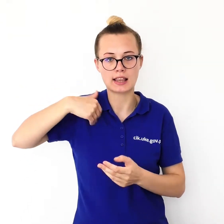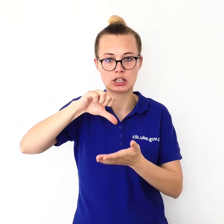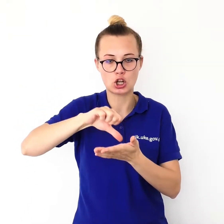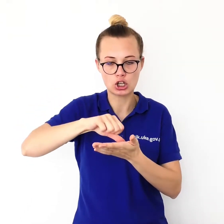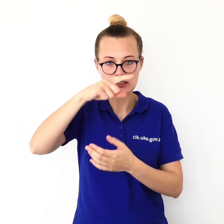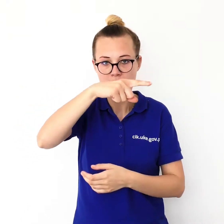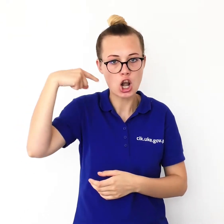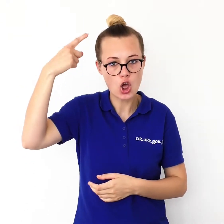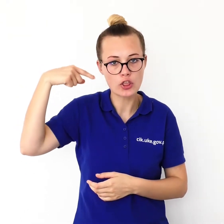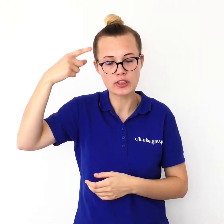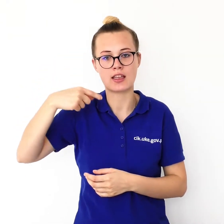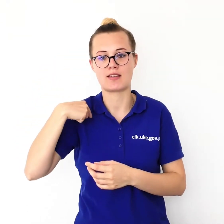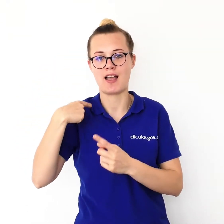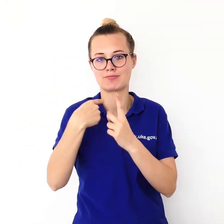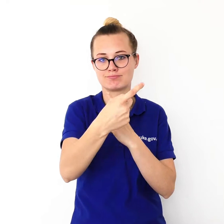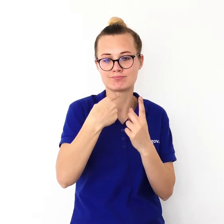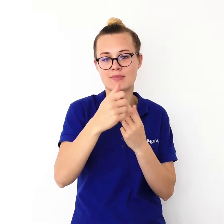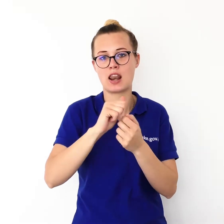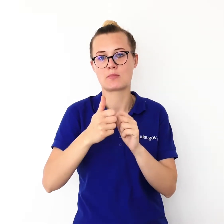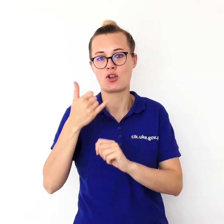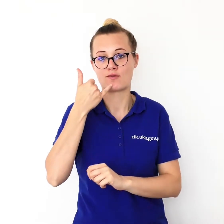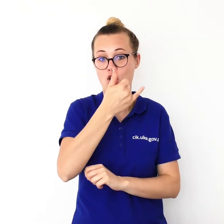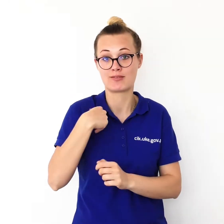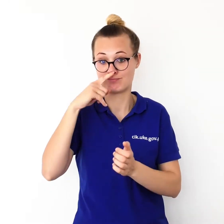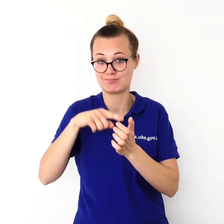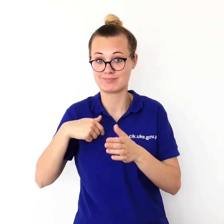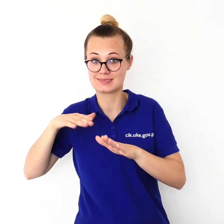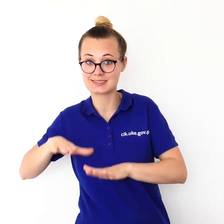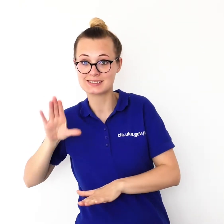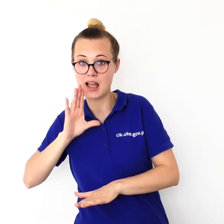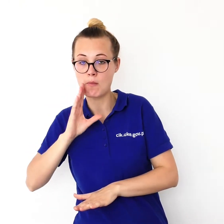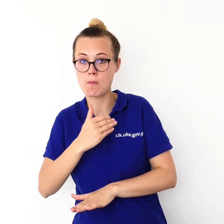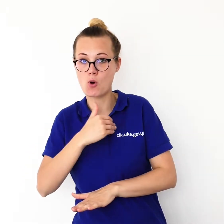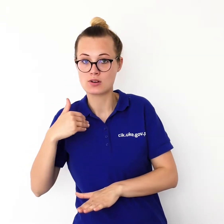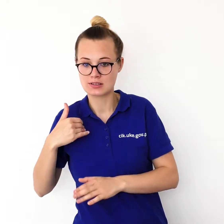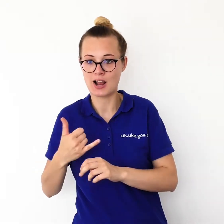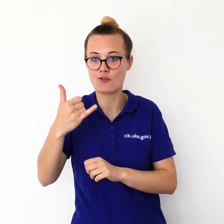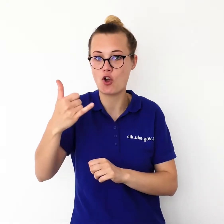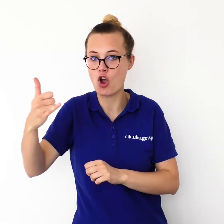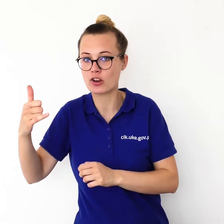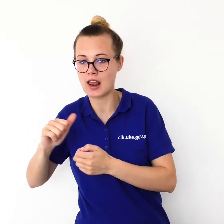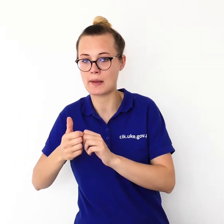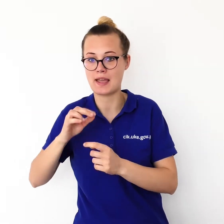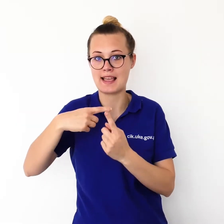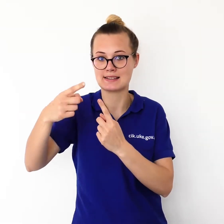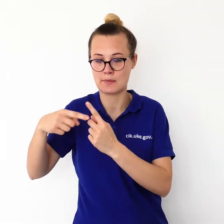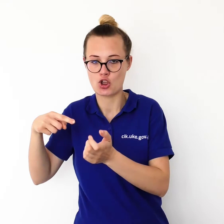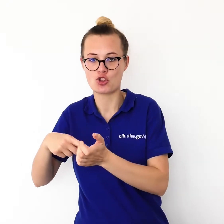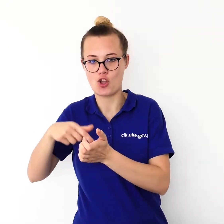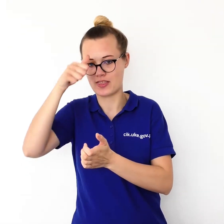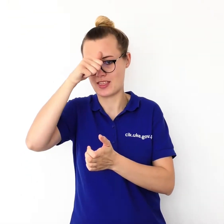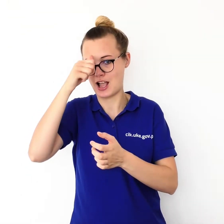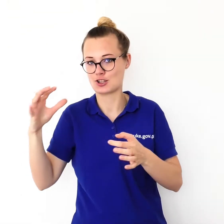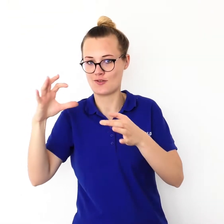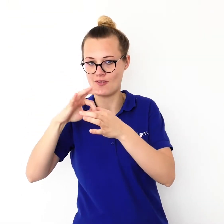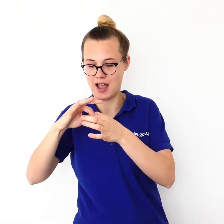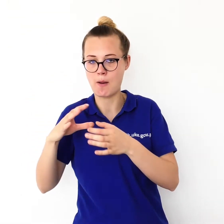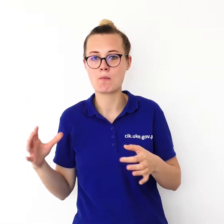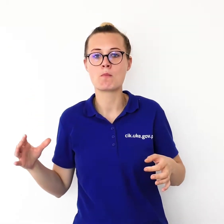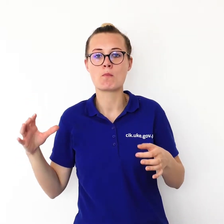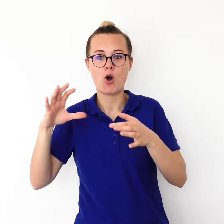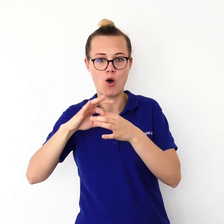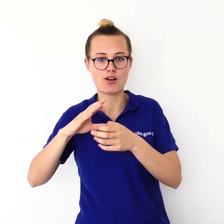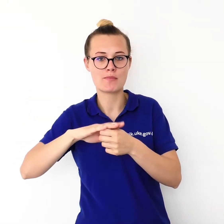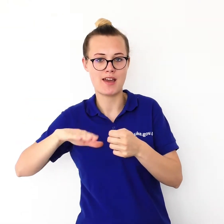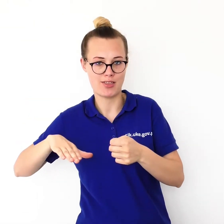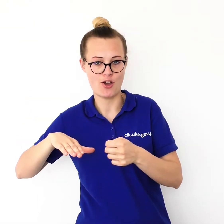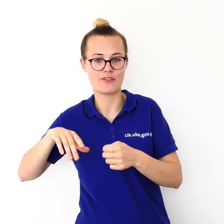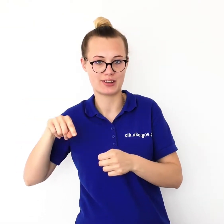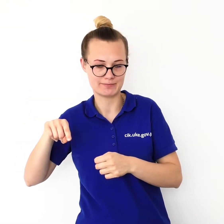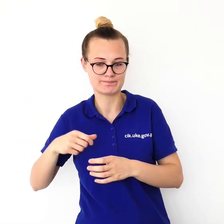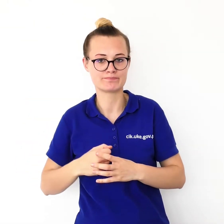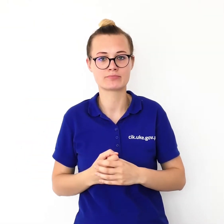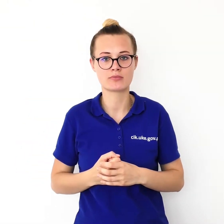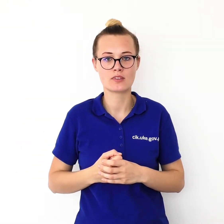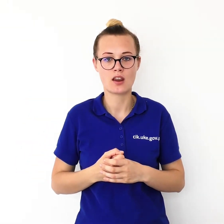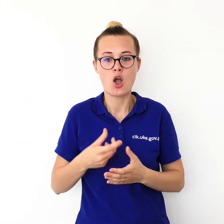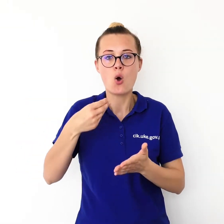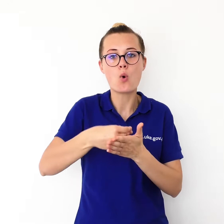czy kuzynki w Londynie wykonujesz połączenie międzynarodowe/wysyłasz SMS międzynarodowego.